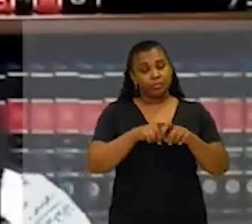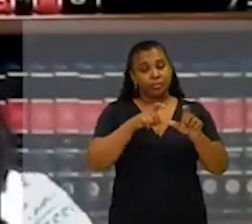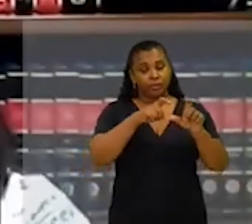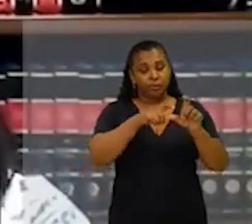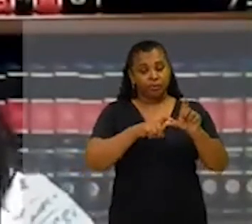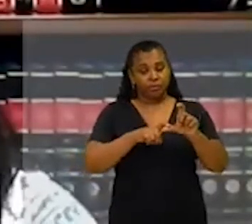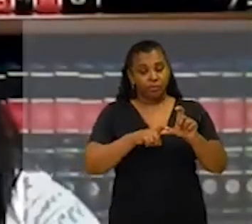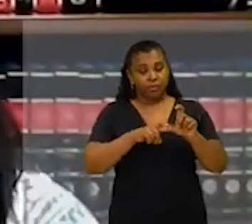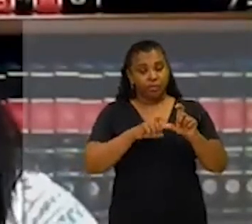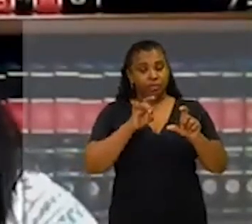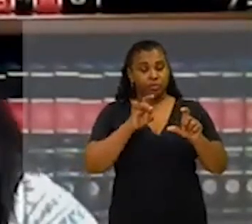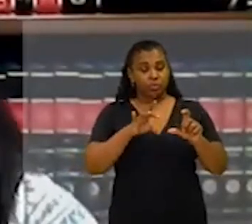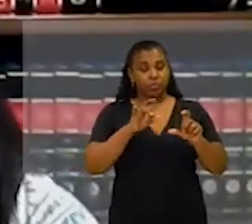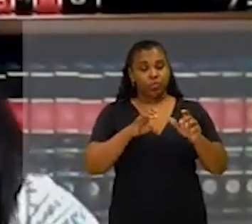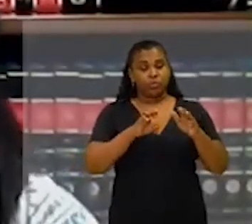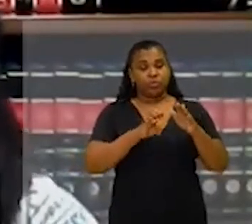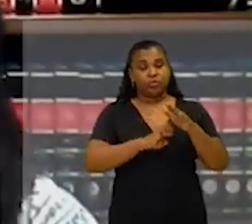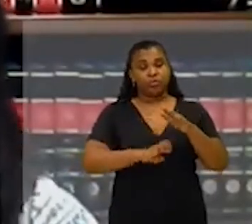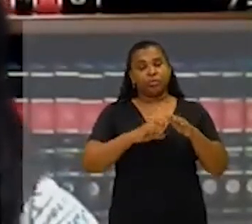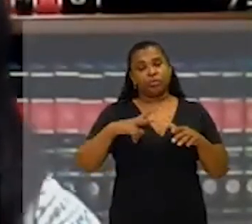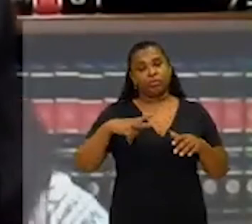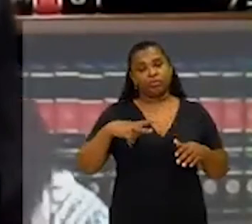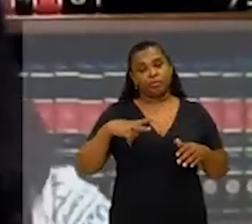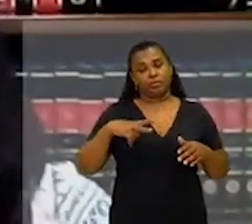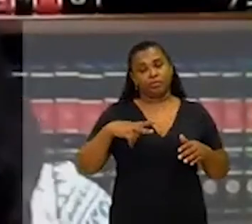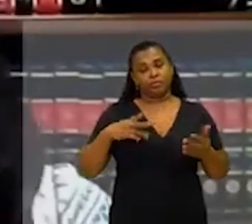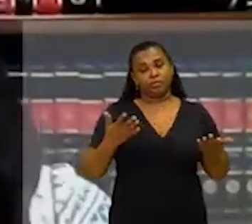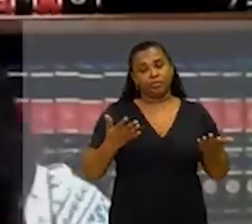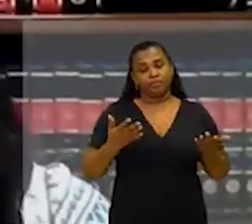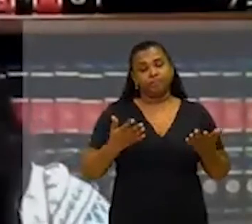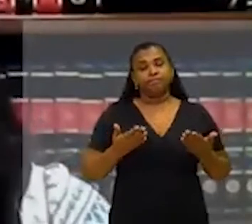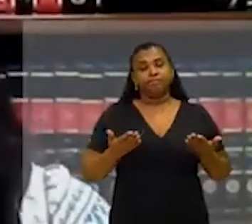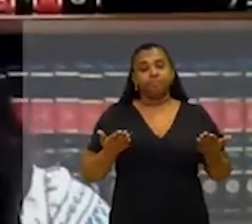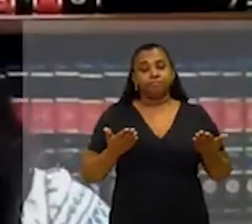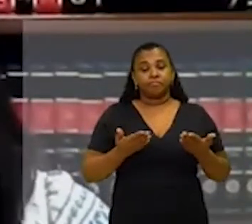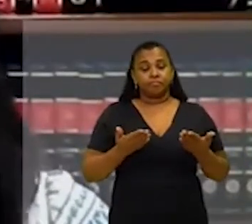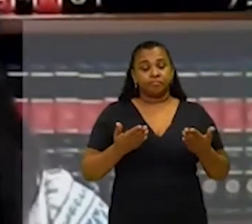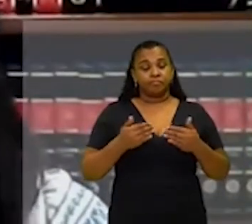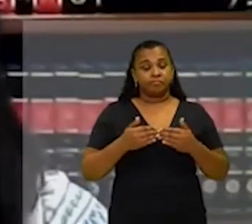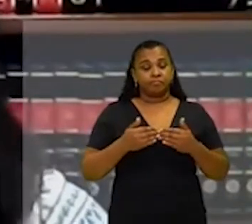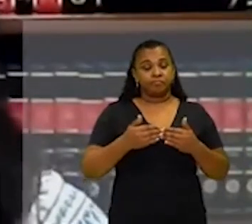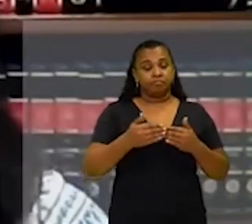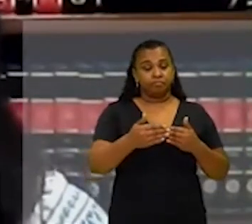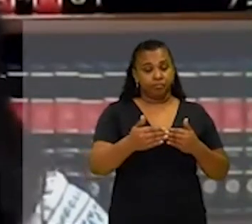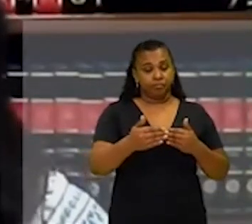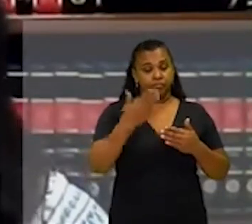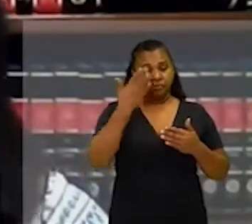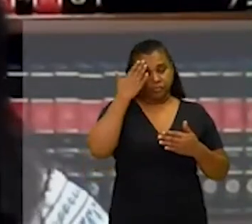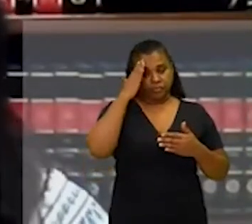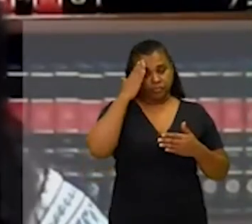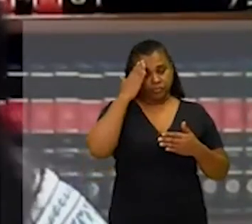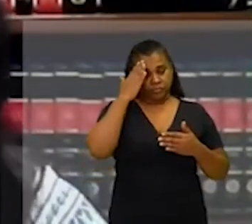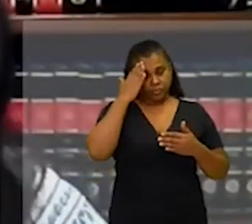forças do mercado e nesse ponto entendemos que o financiamento da política por meio das nossas